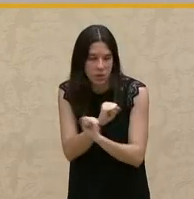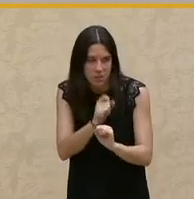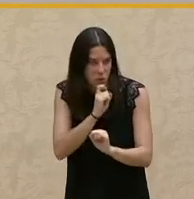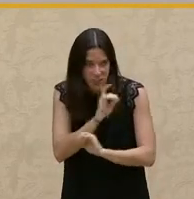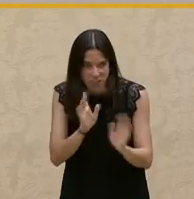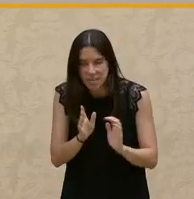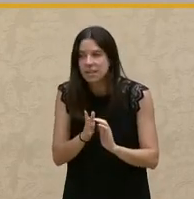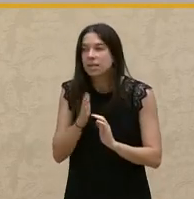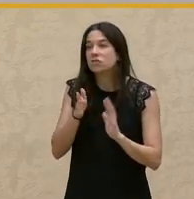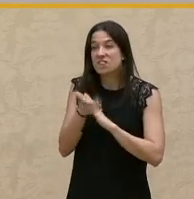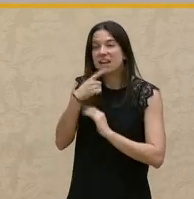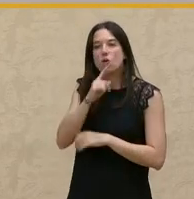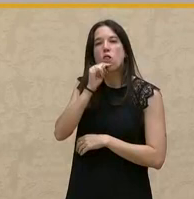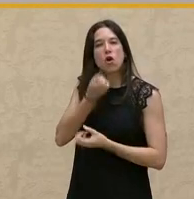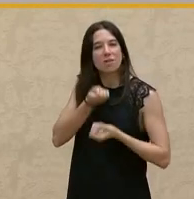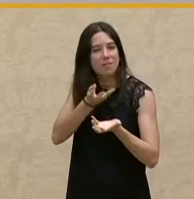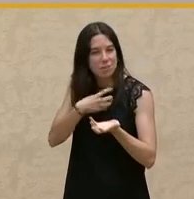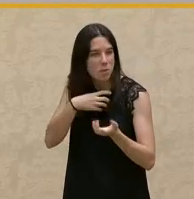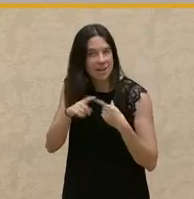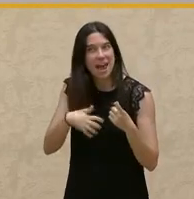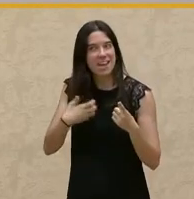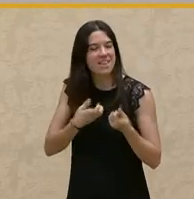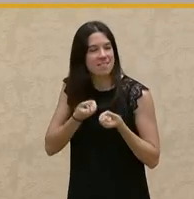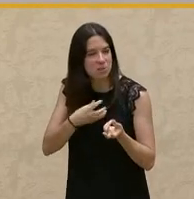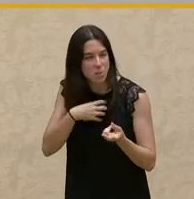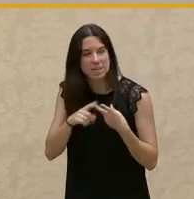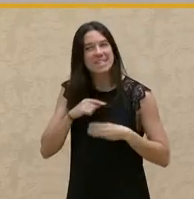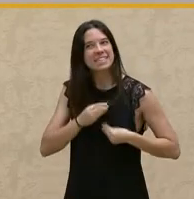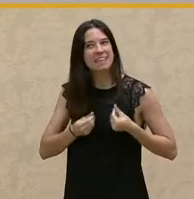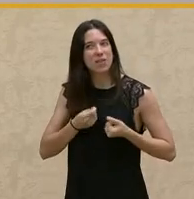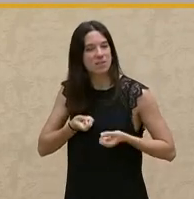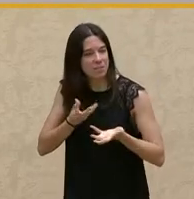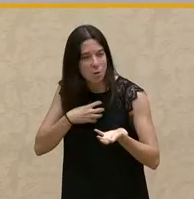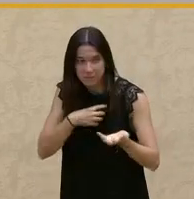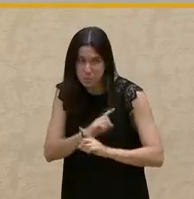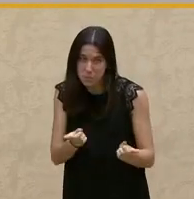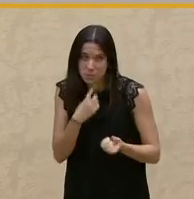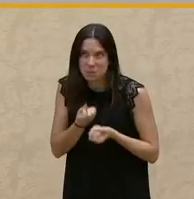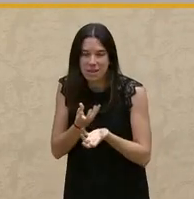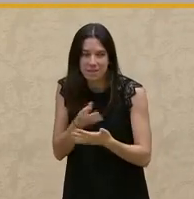impide expresar dolores, rabias... Con el tiempo conlleva problemas de